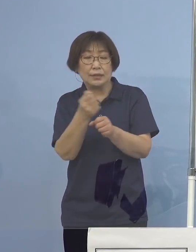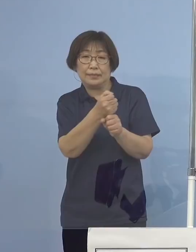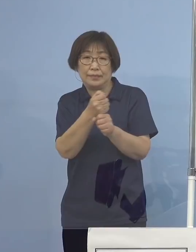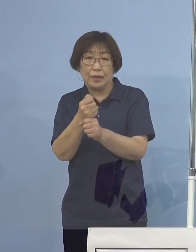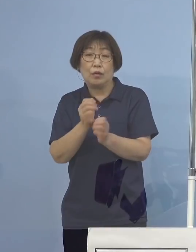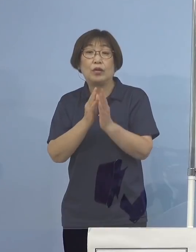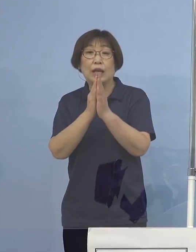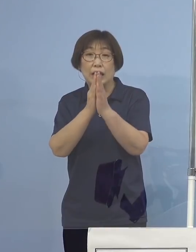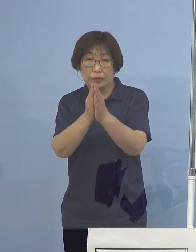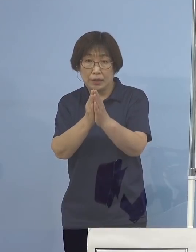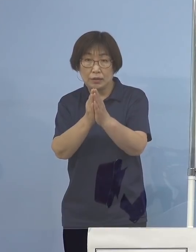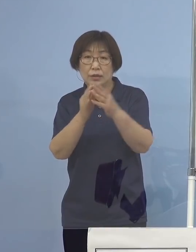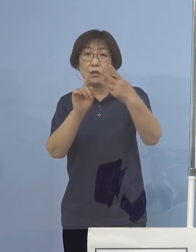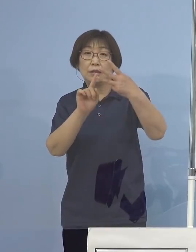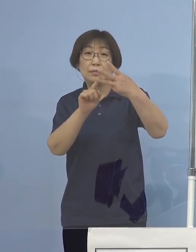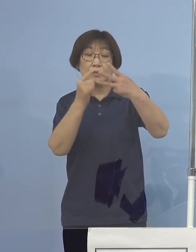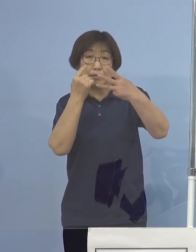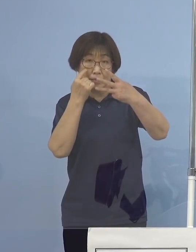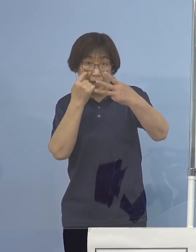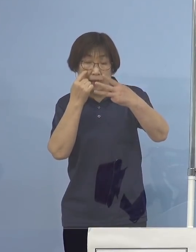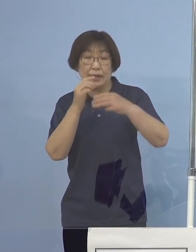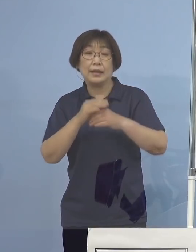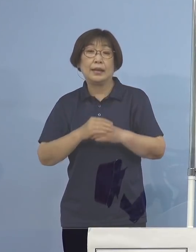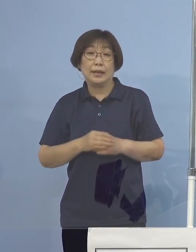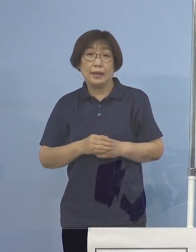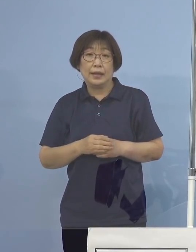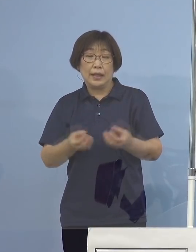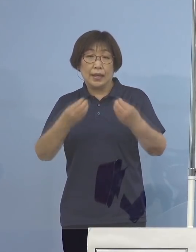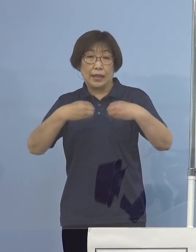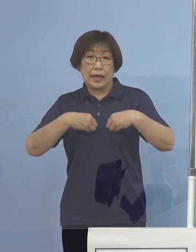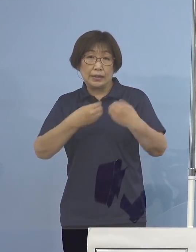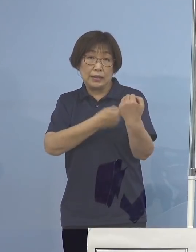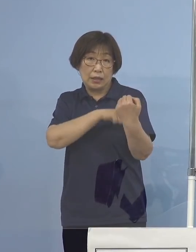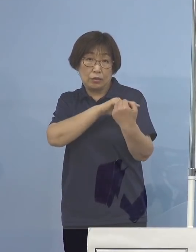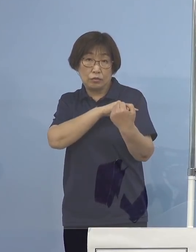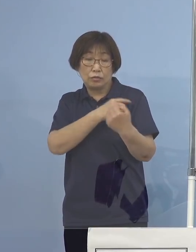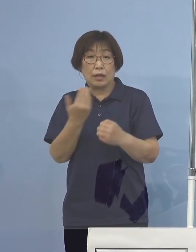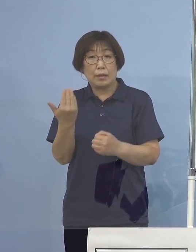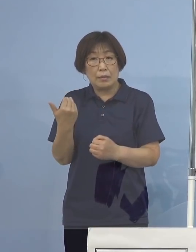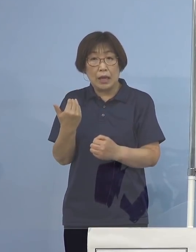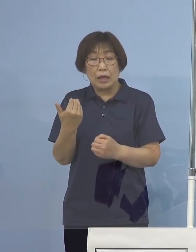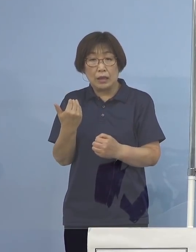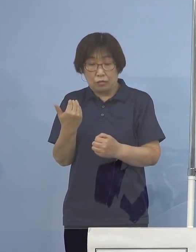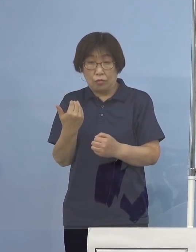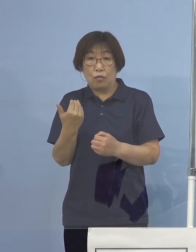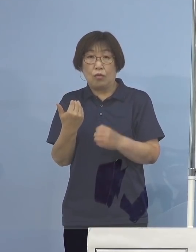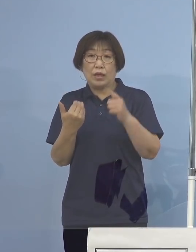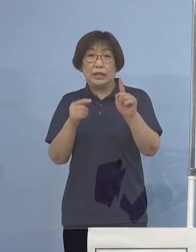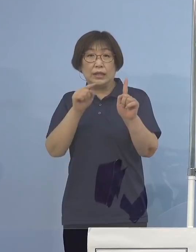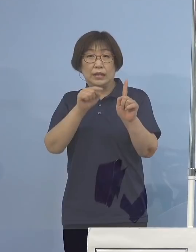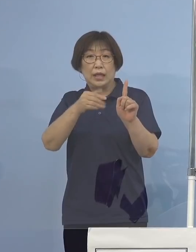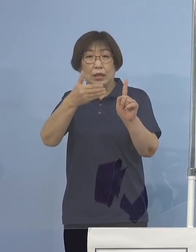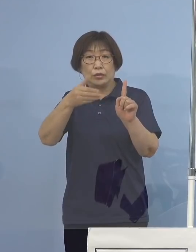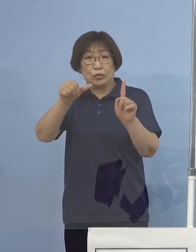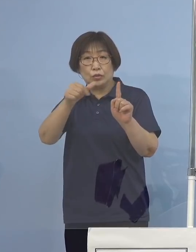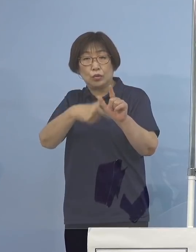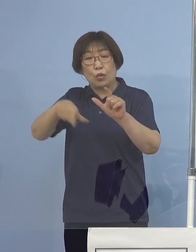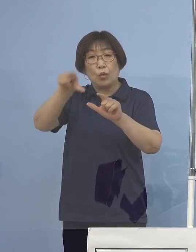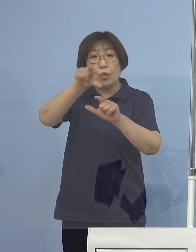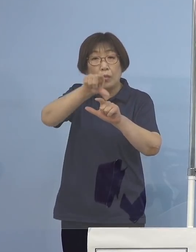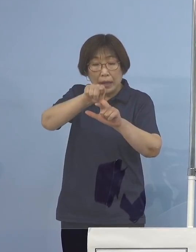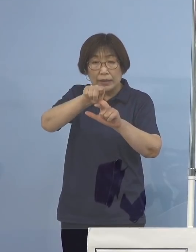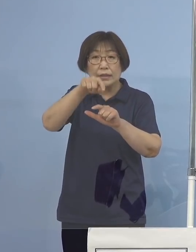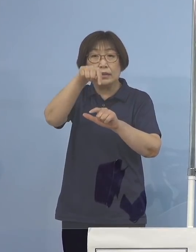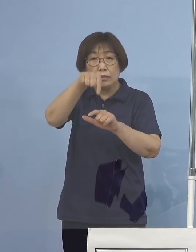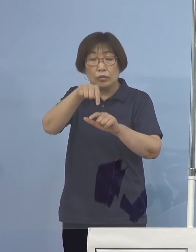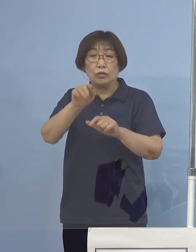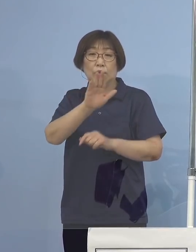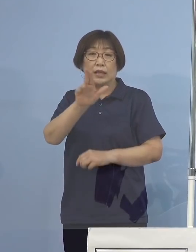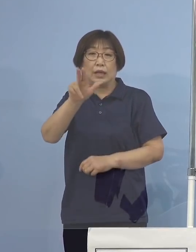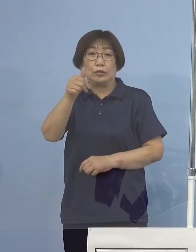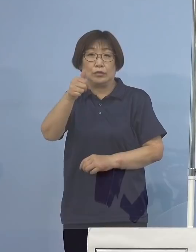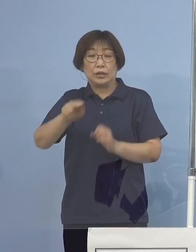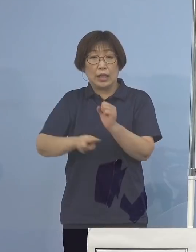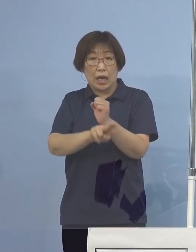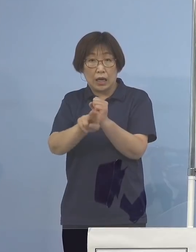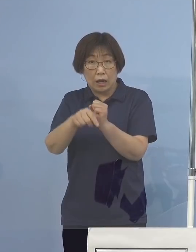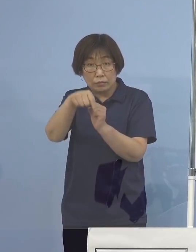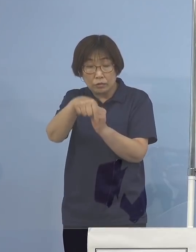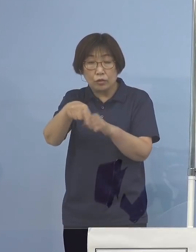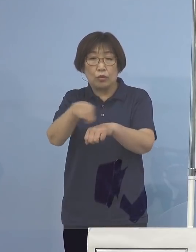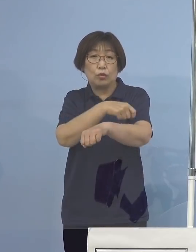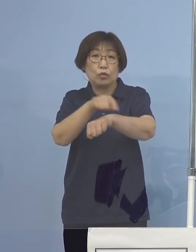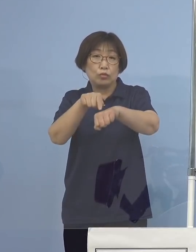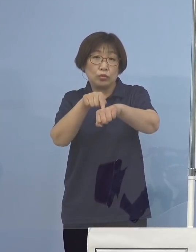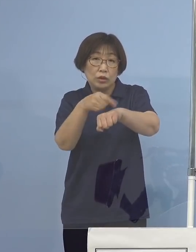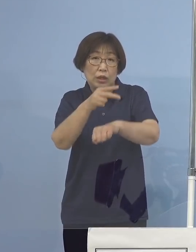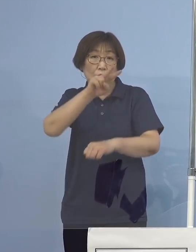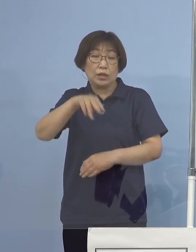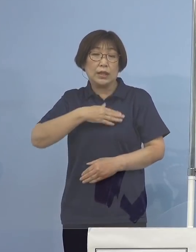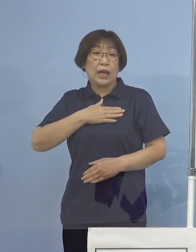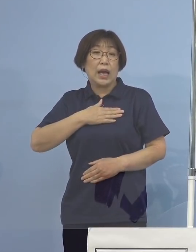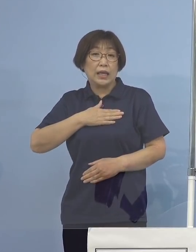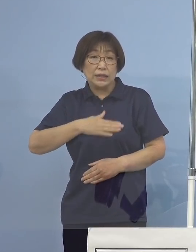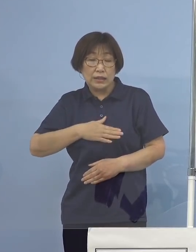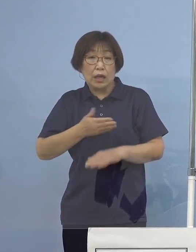3番目、感染力が従来の1.95倍とも言われるデルタ株 その特性を理解していただいた上で